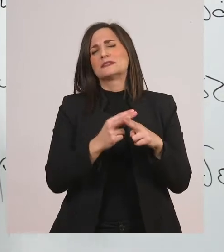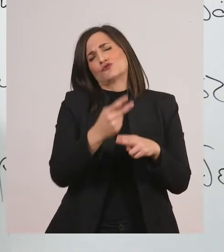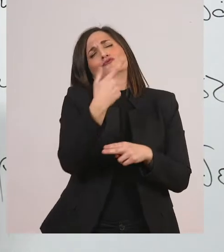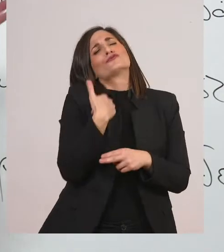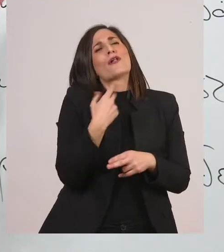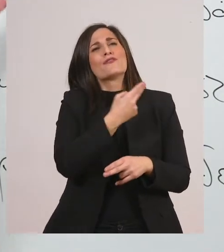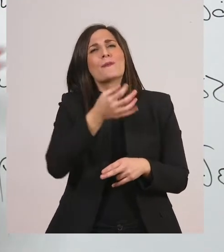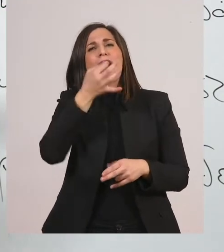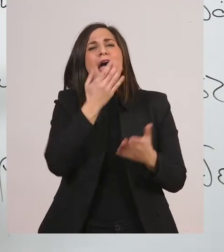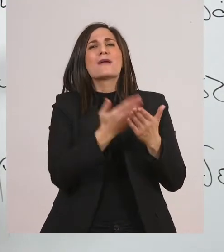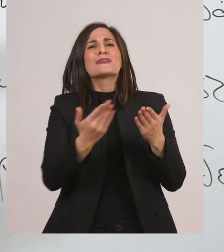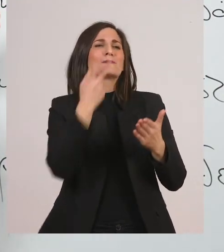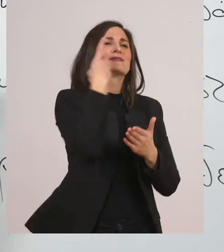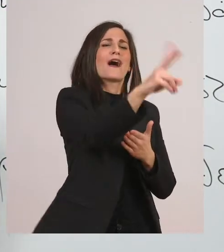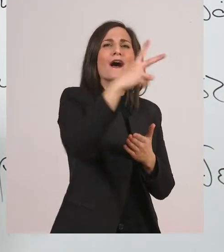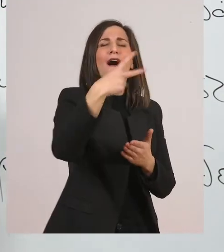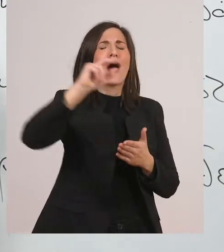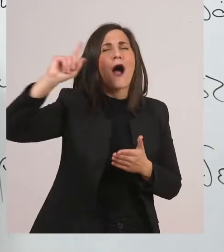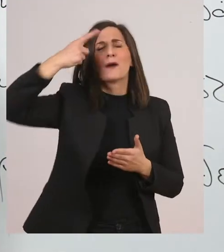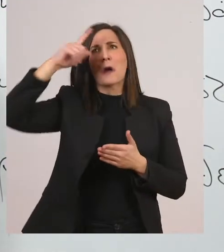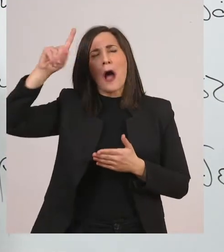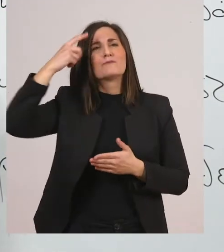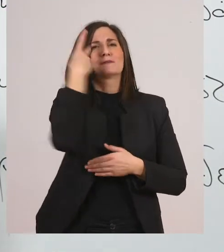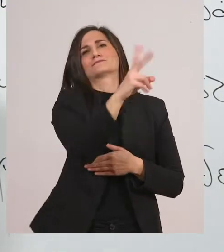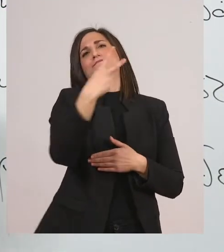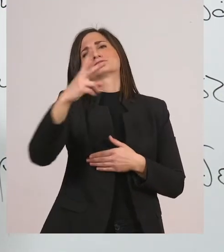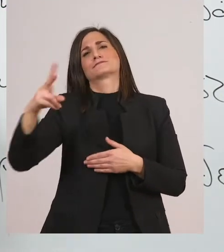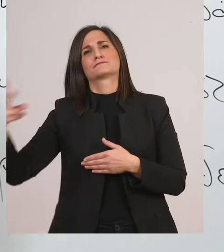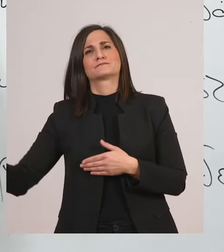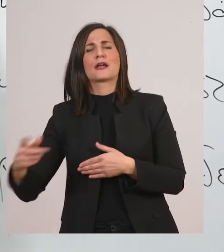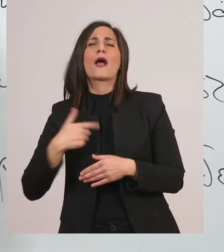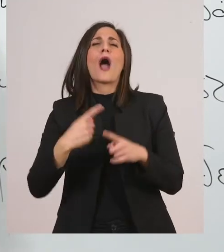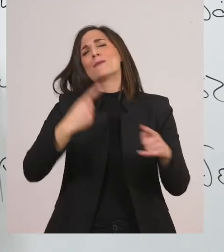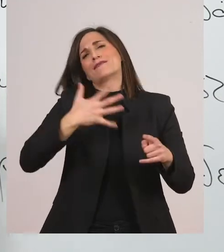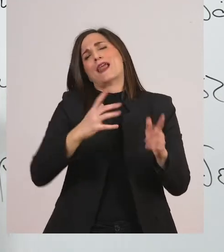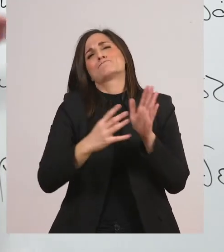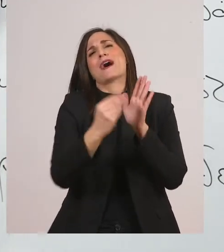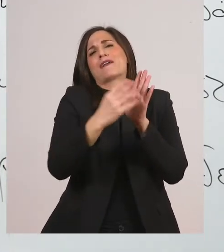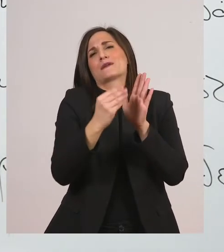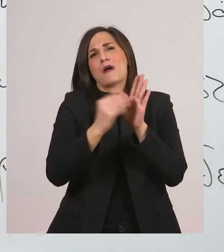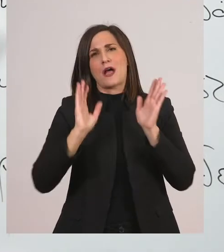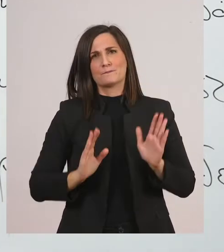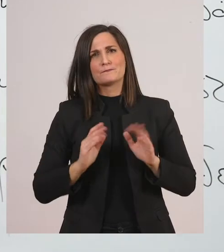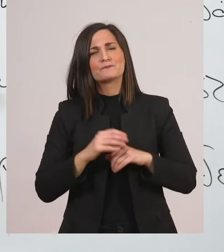Αυτά είναι κάποια τα οποία βάλαμε για να ξεκινήσουμε να δούμε πρακτικά, από όλη αυτή την θεωρία που είδαμε. Τα επιχειρήματα είναι δικά σας.